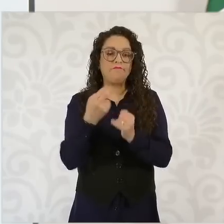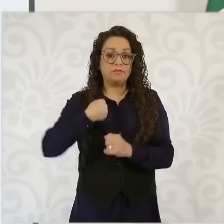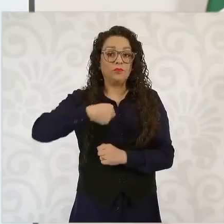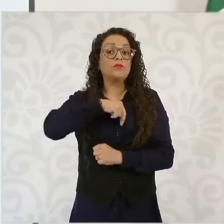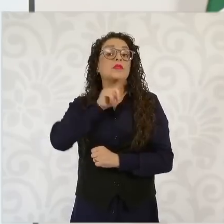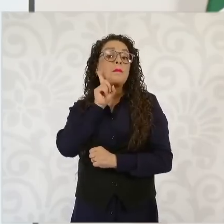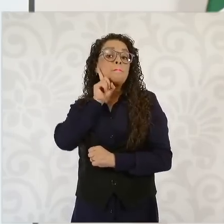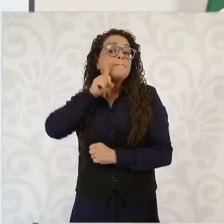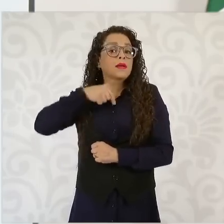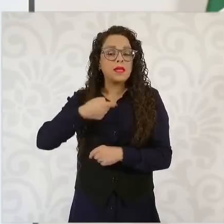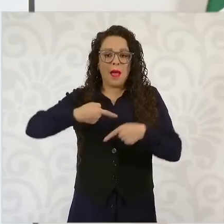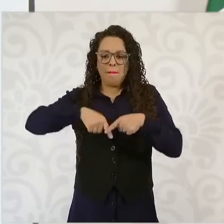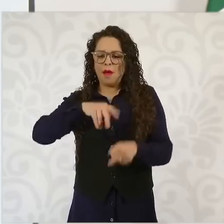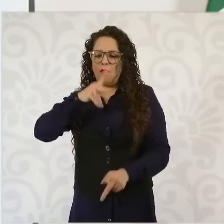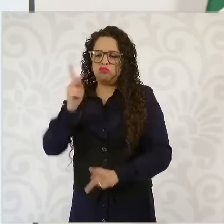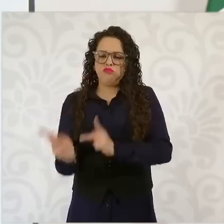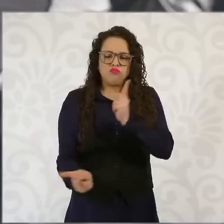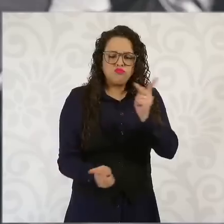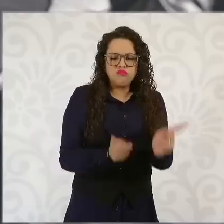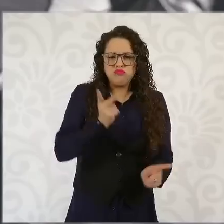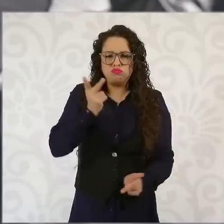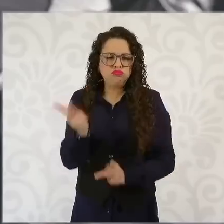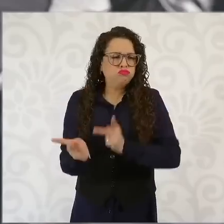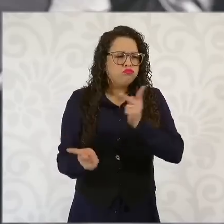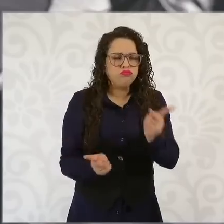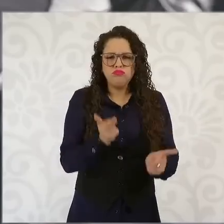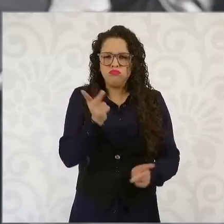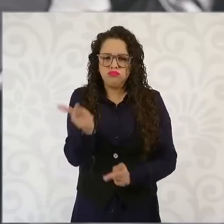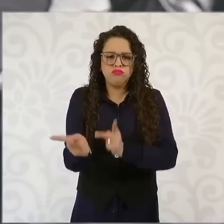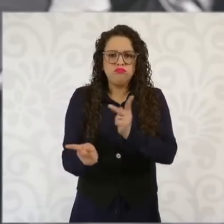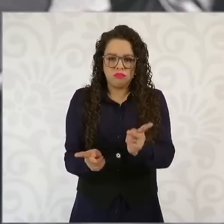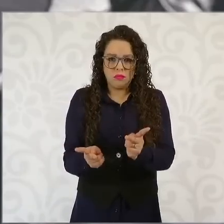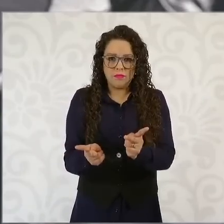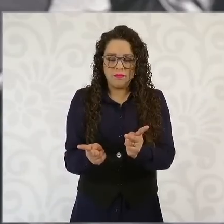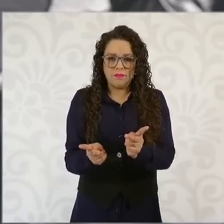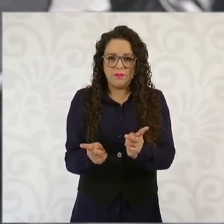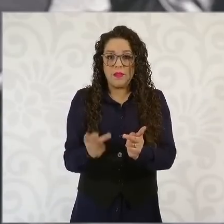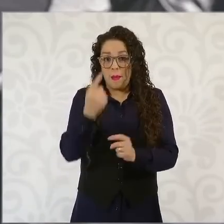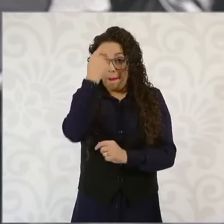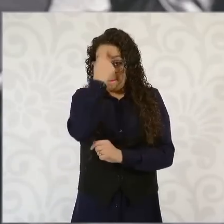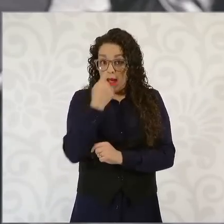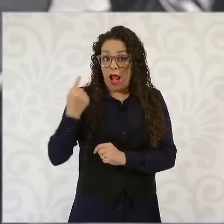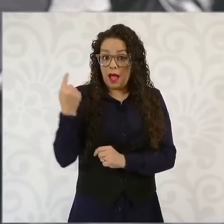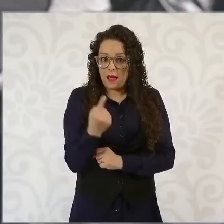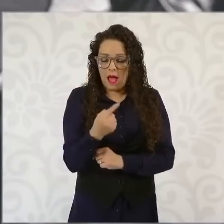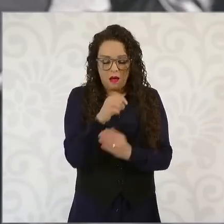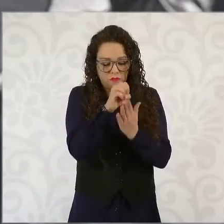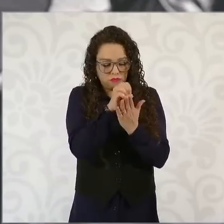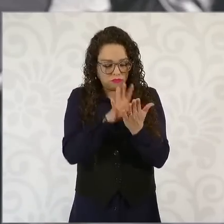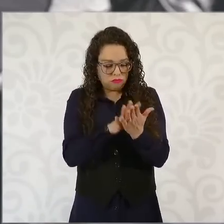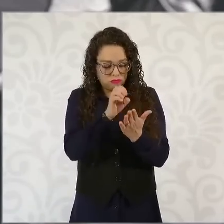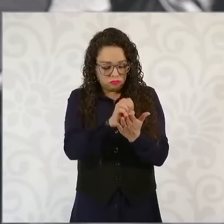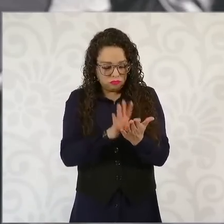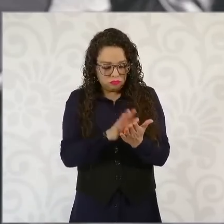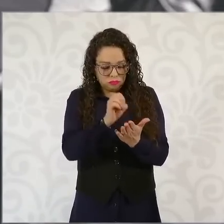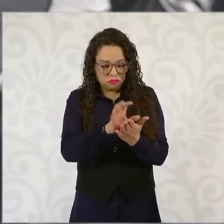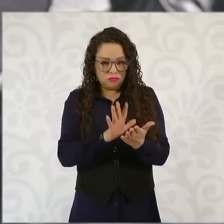para que más adelante podamos en función de lo que anuncia el gobierno de Estados Unidos y de